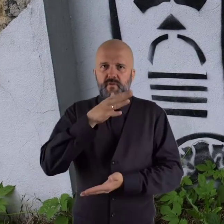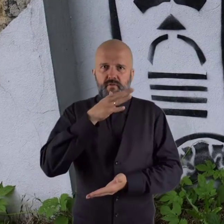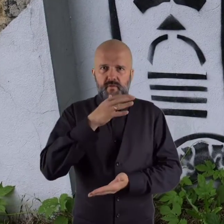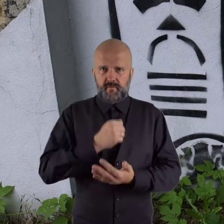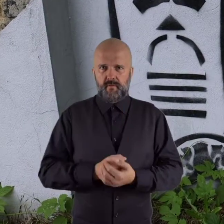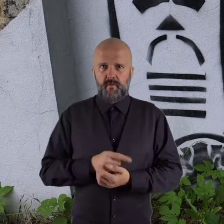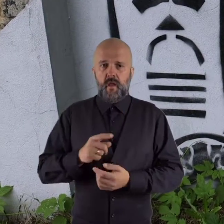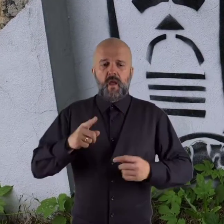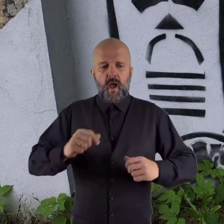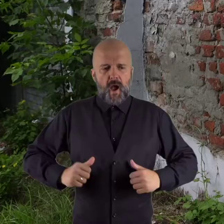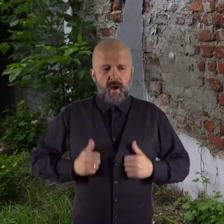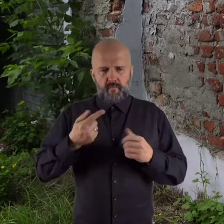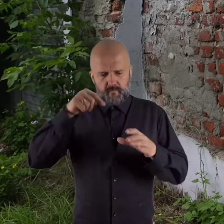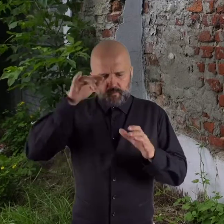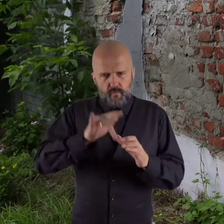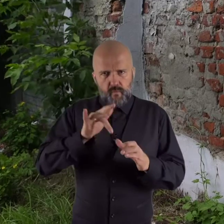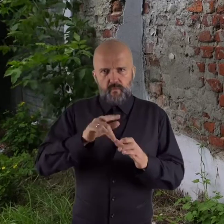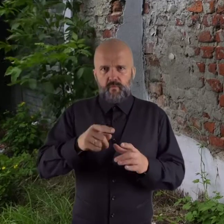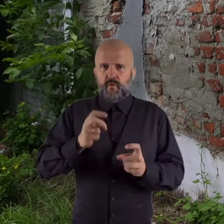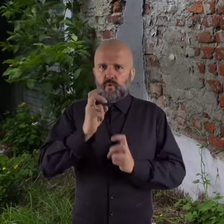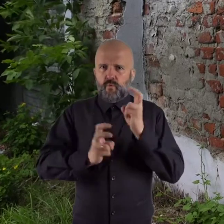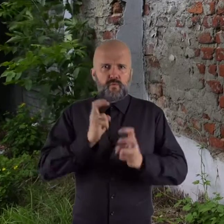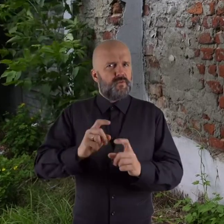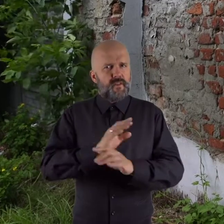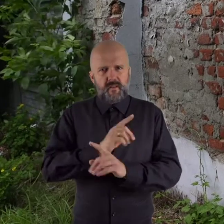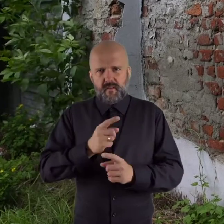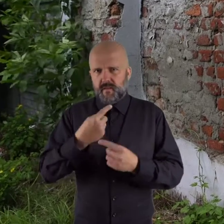Aby właśnie w łonie judaizmu nie było żadnych kłótni.